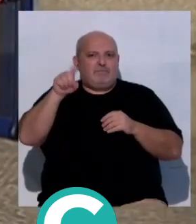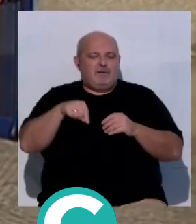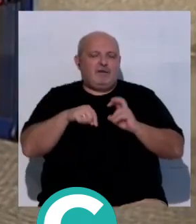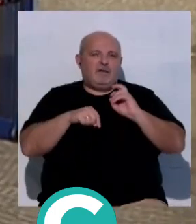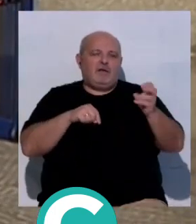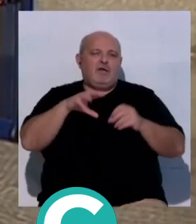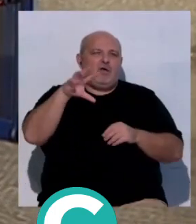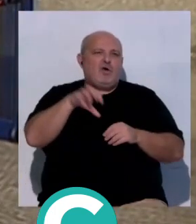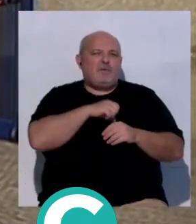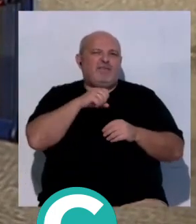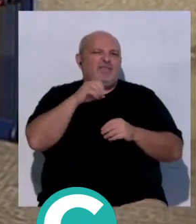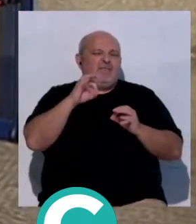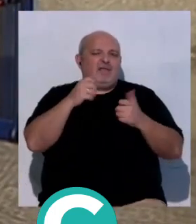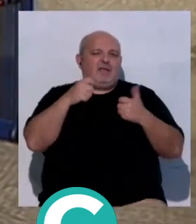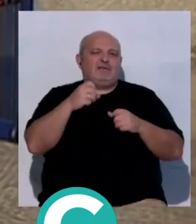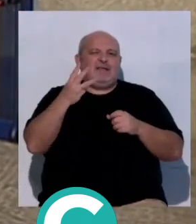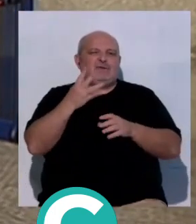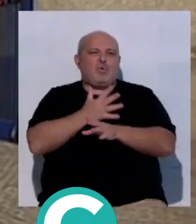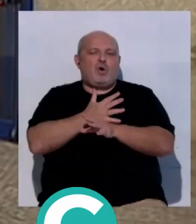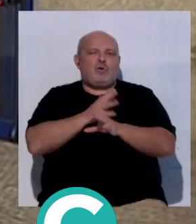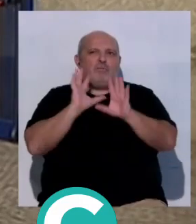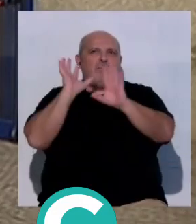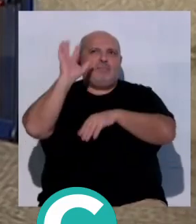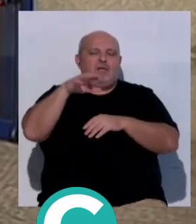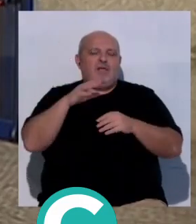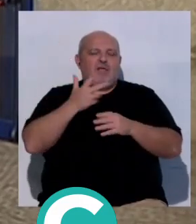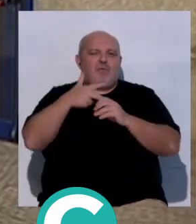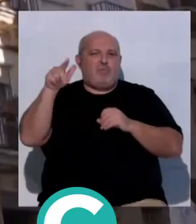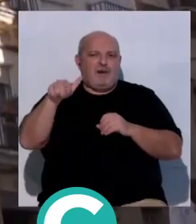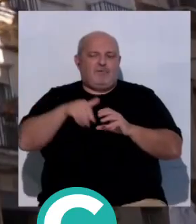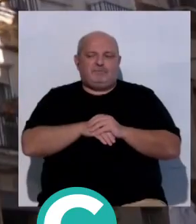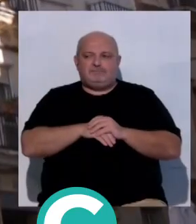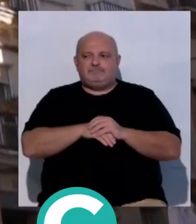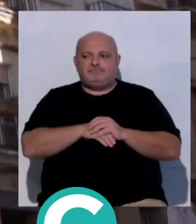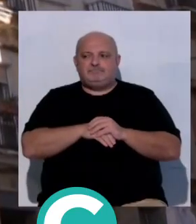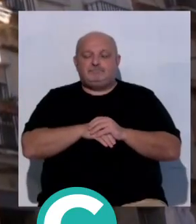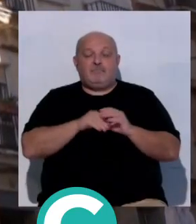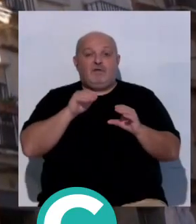compra e instalación de tres juegos de canastas para el ciudad de Cádiz los fondos para procasa